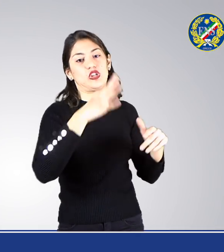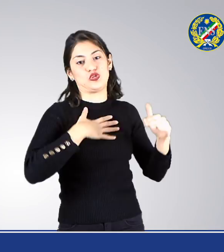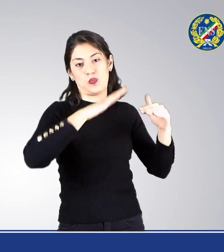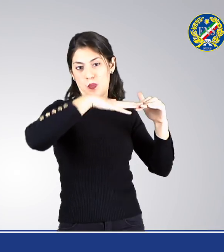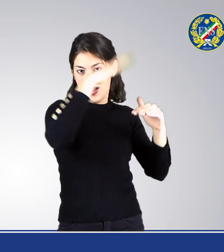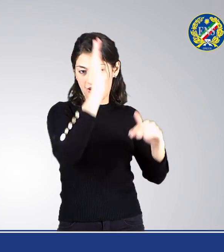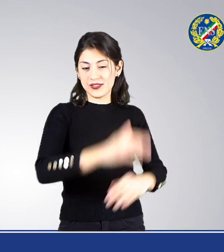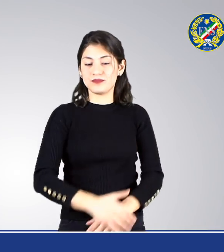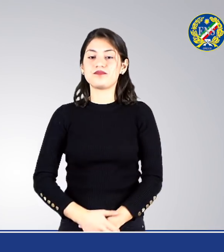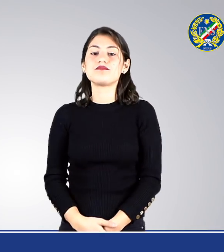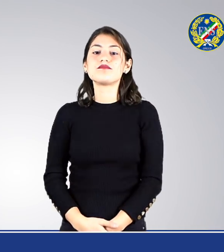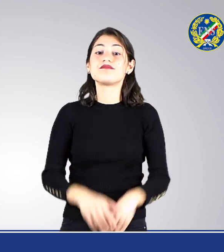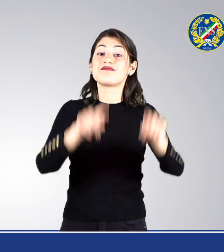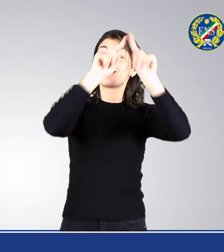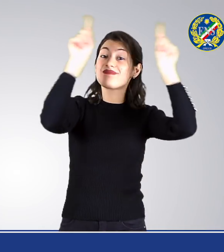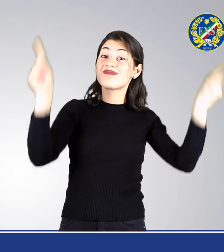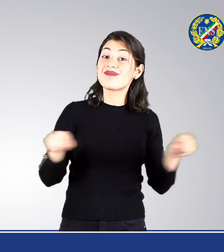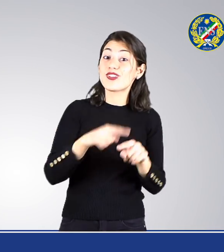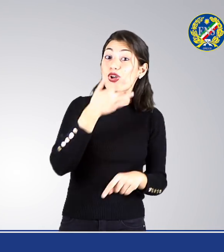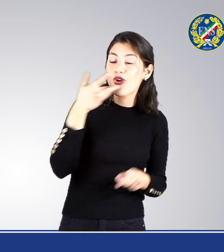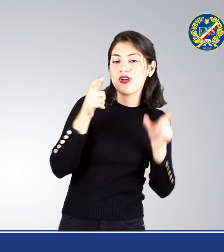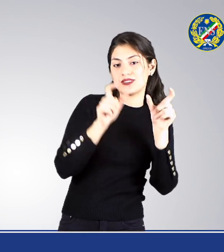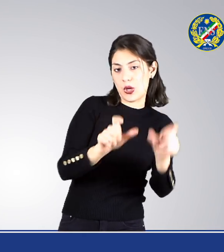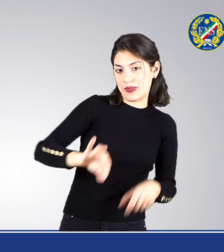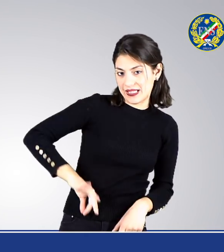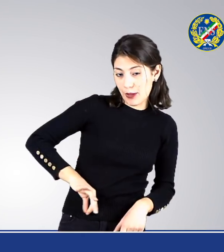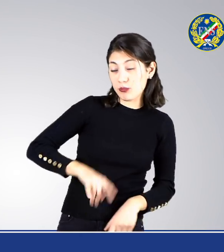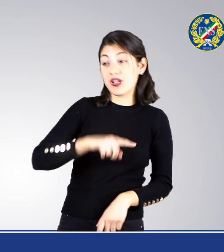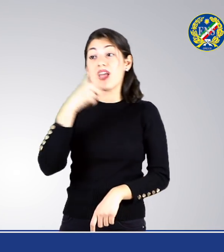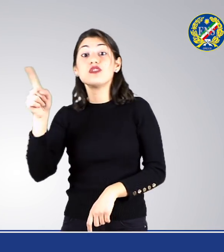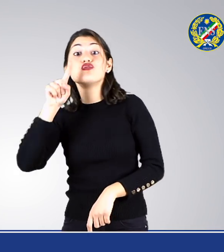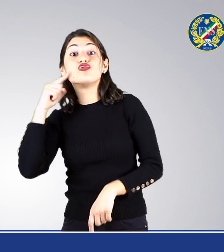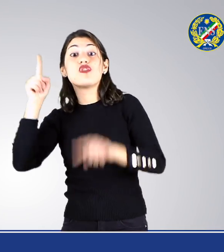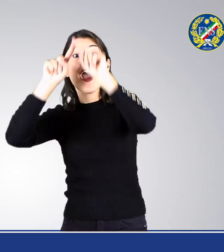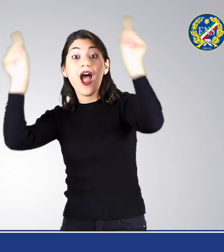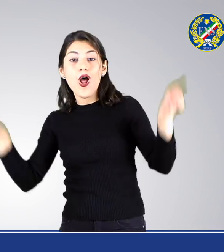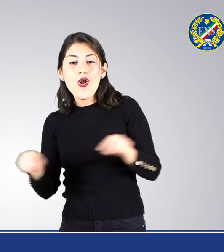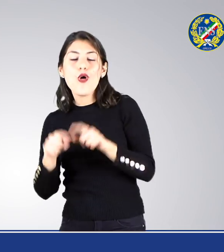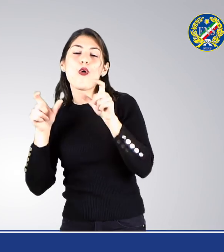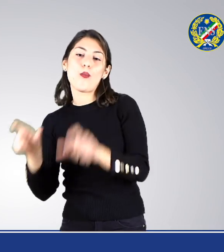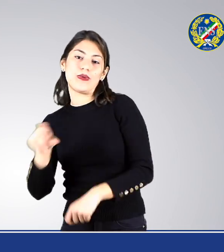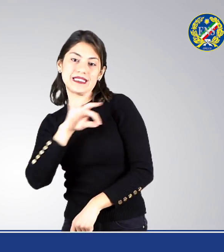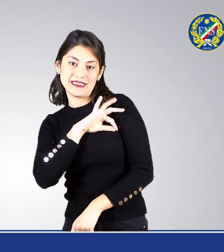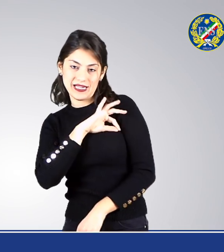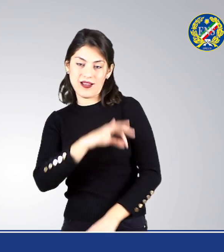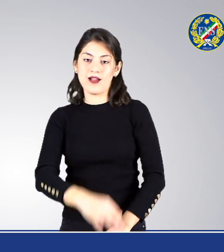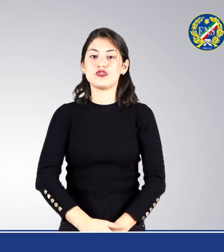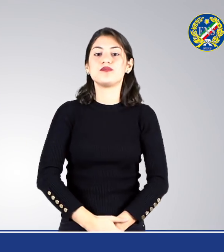una rosa per votare la Camera e una gialla per votare il Senato. Ciascun elettore avrà una scheda elettorale rosa per la Camera e - se oltre i 25 anni- una gialla per il Senato.